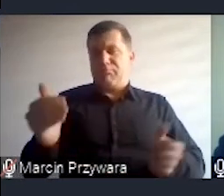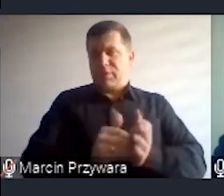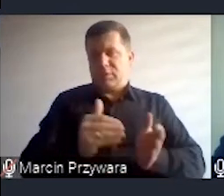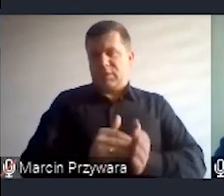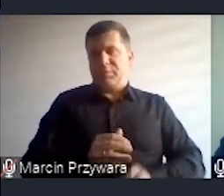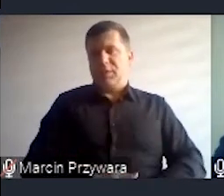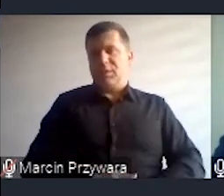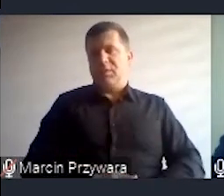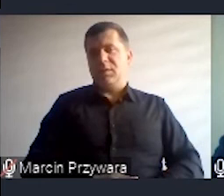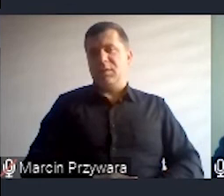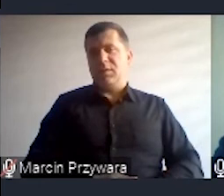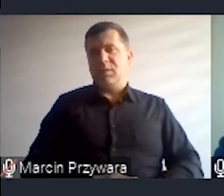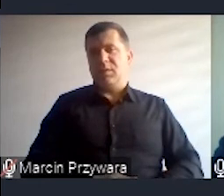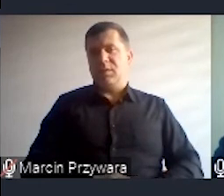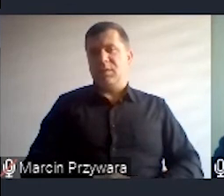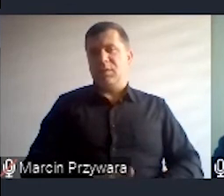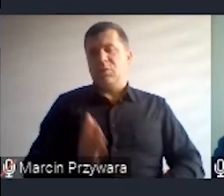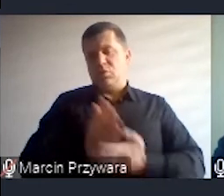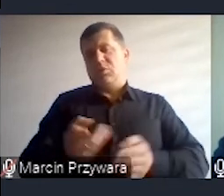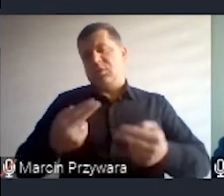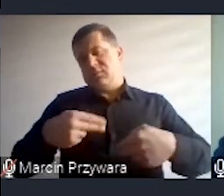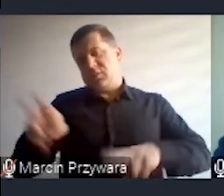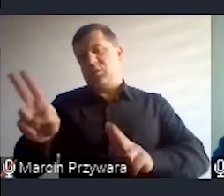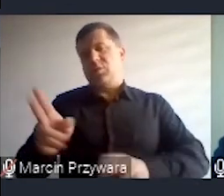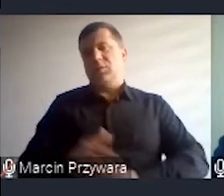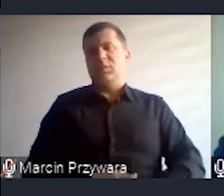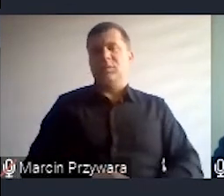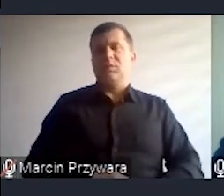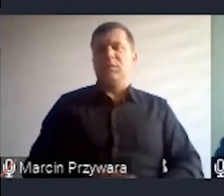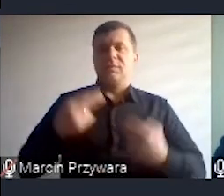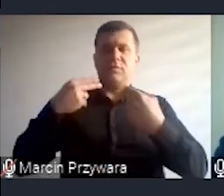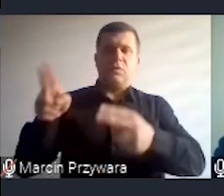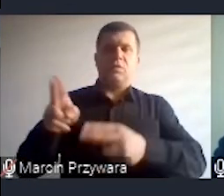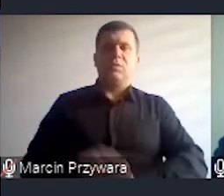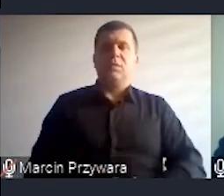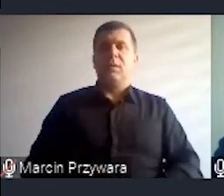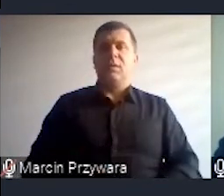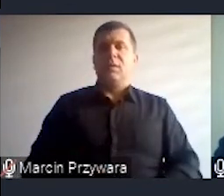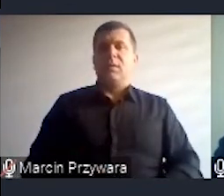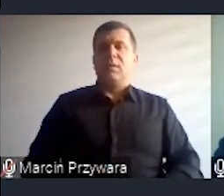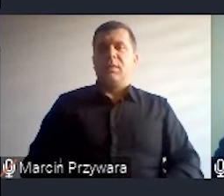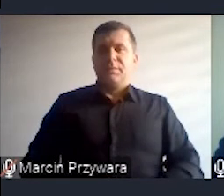i zwyczajnie zwrócić go leasingodawcy,